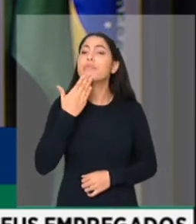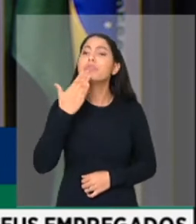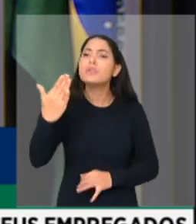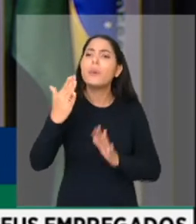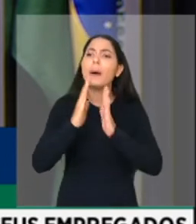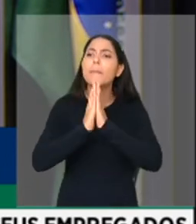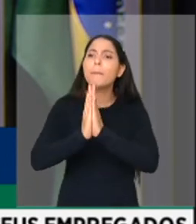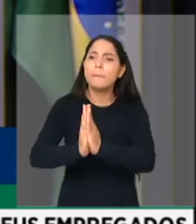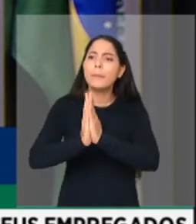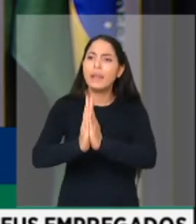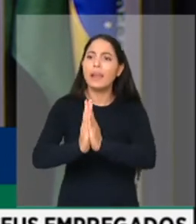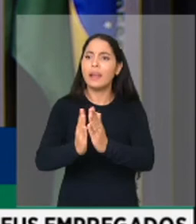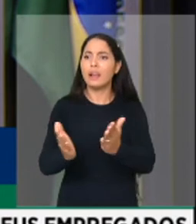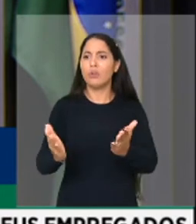BOLSONARO FAZER UM APELO QUE V.EXA. ASSUMA AS SUAS